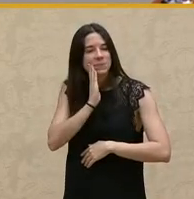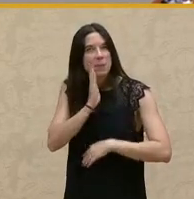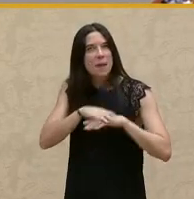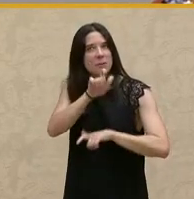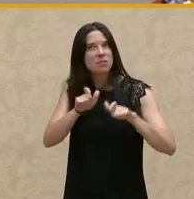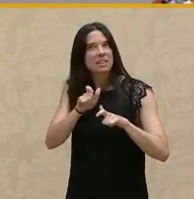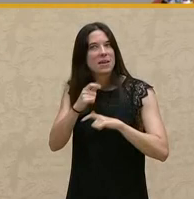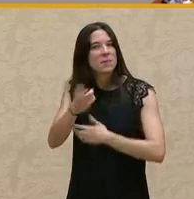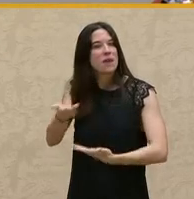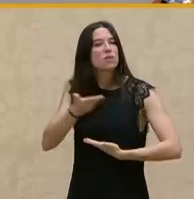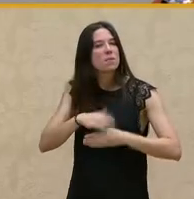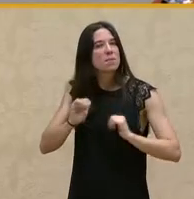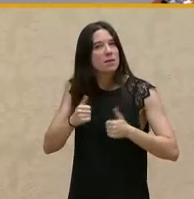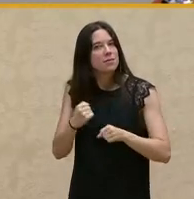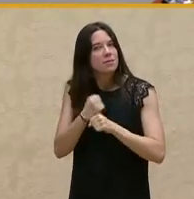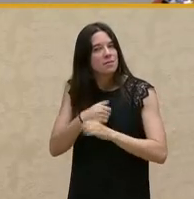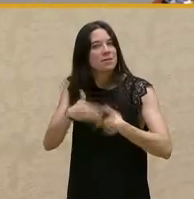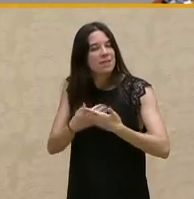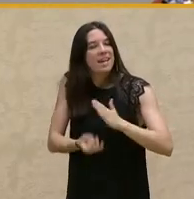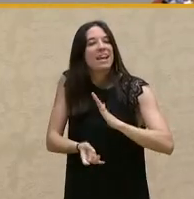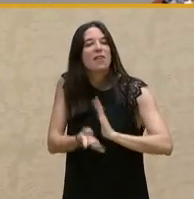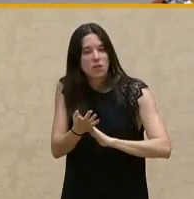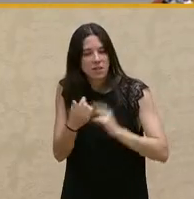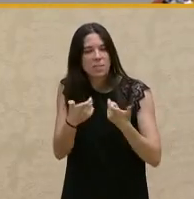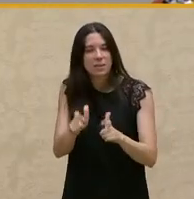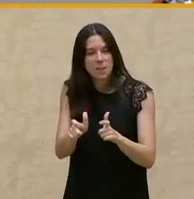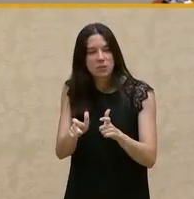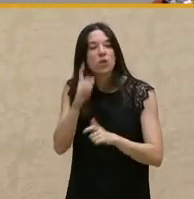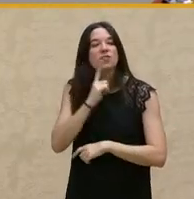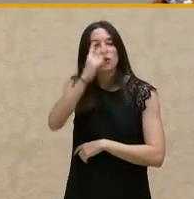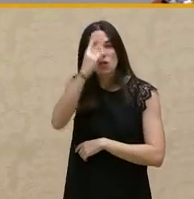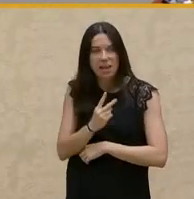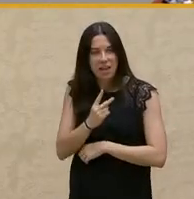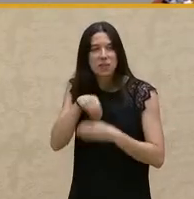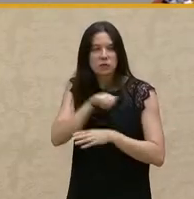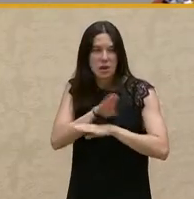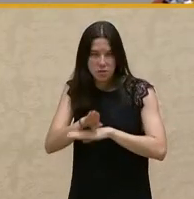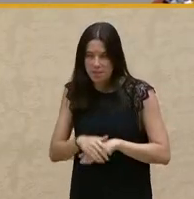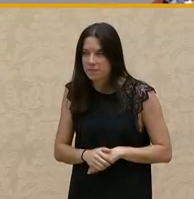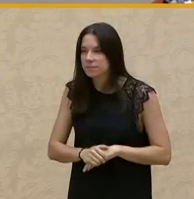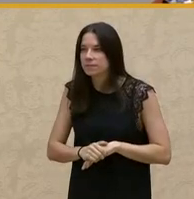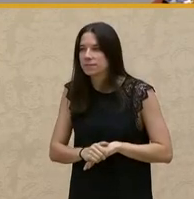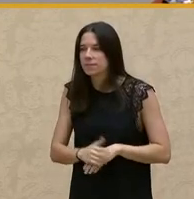a empezar la labor de creación del Departamento de Sordoceguera en la ONCE. Como fue D. Pedro Zurita